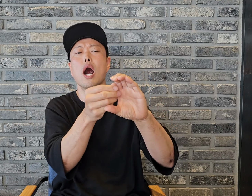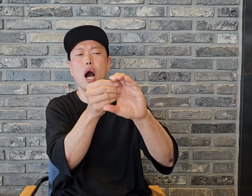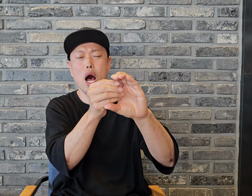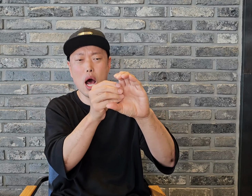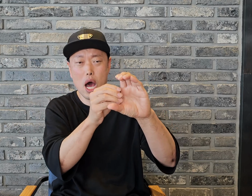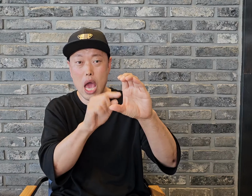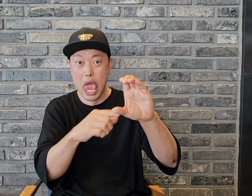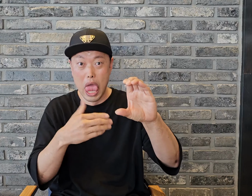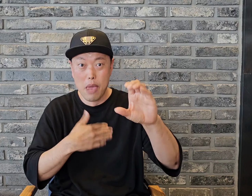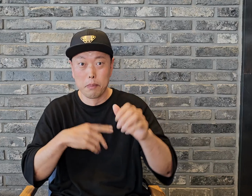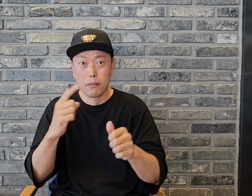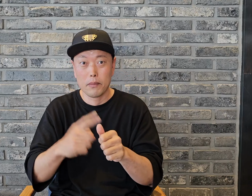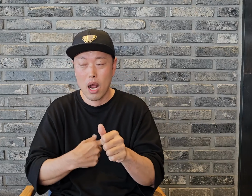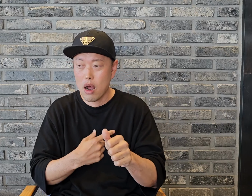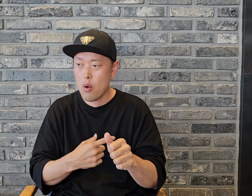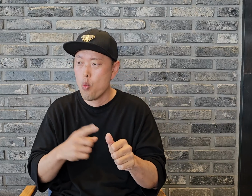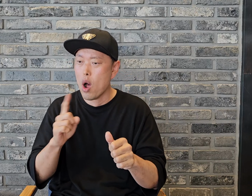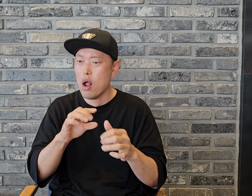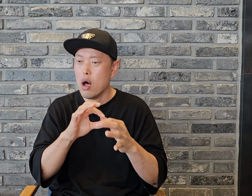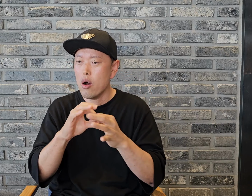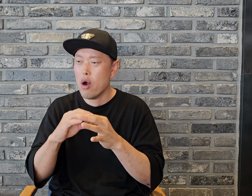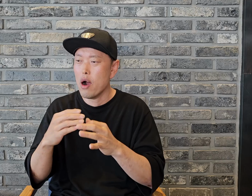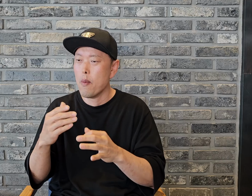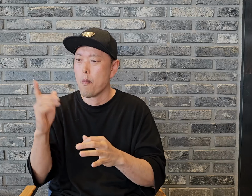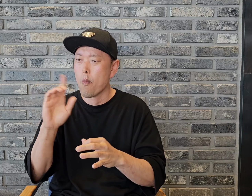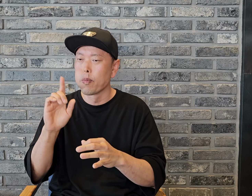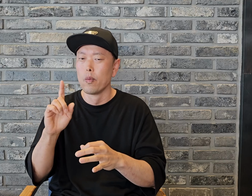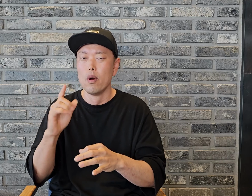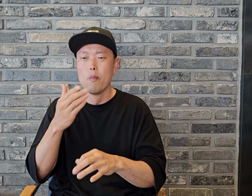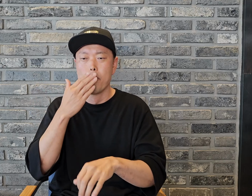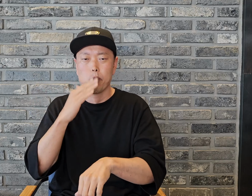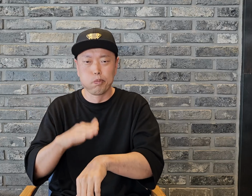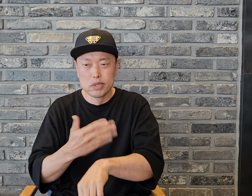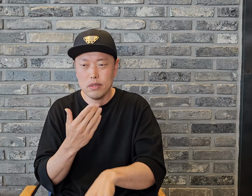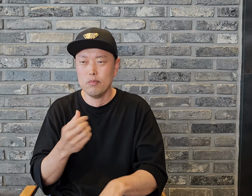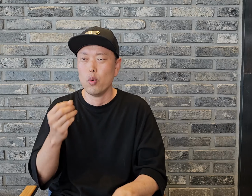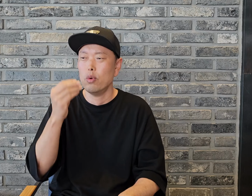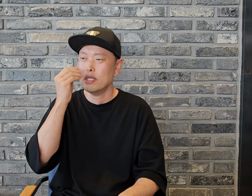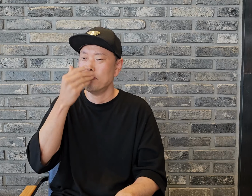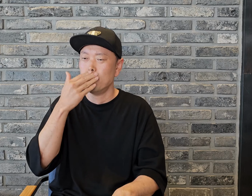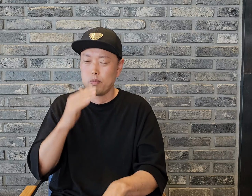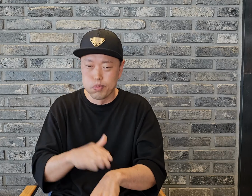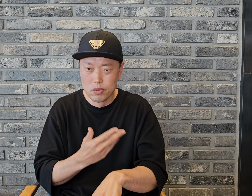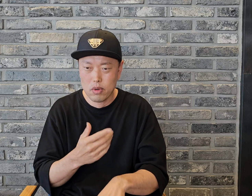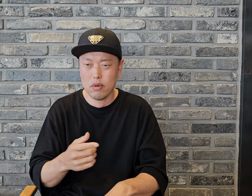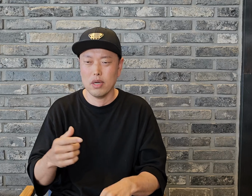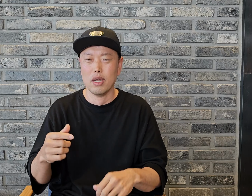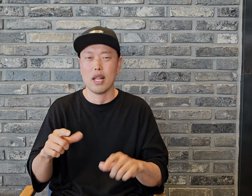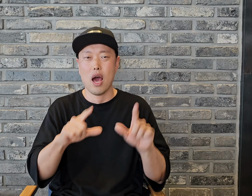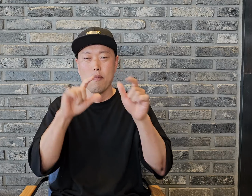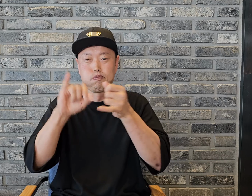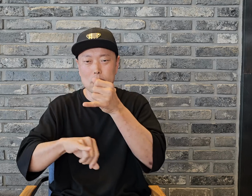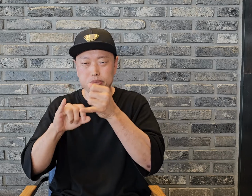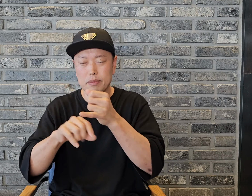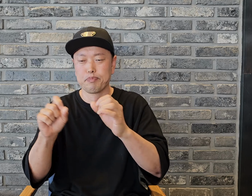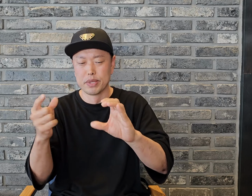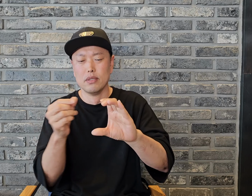werden die Betrachter sagen: „Oh, das stimmt!“ Wenn Sie dies tun, verstehen Sie wirklich, dass die natürliche Ernährung das Problem war, dass die fetthaltigen Lebensmittel falsch waren und dass Ihr Lebensstil falsch war!